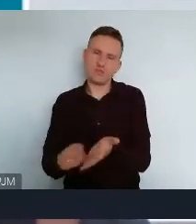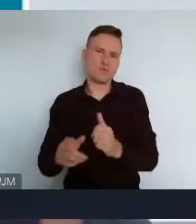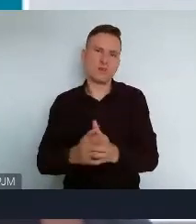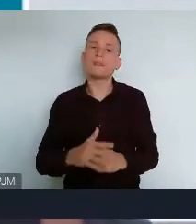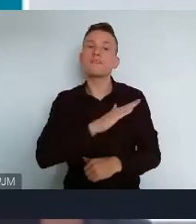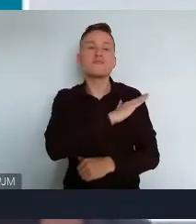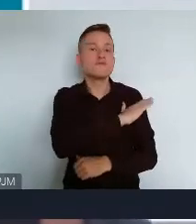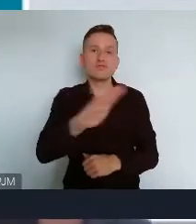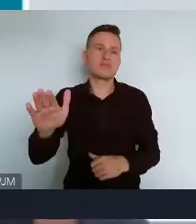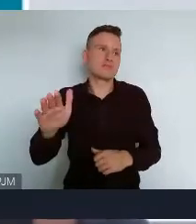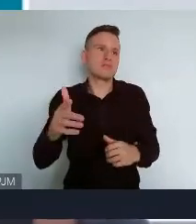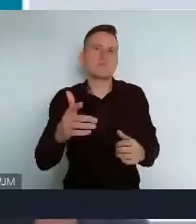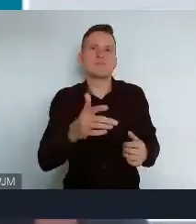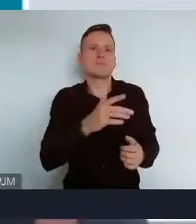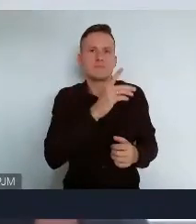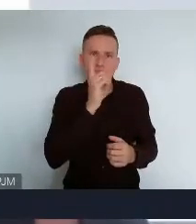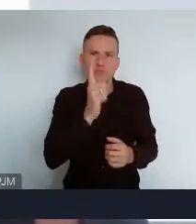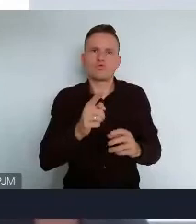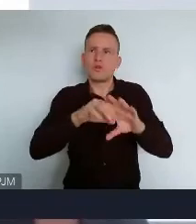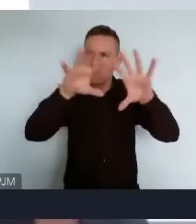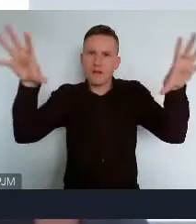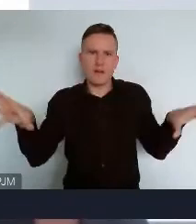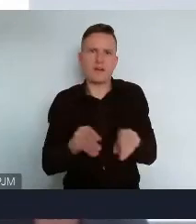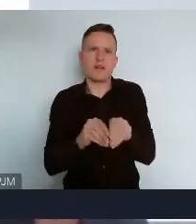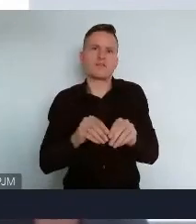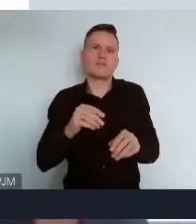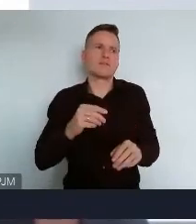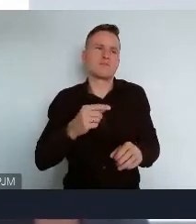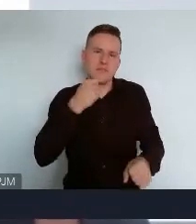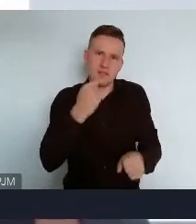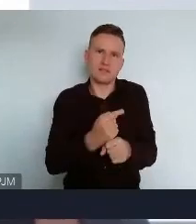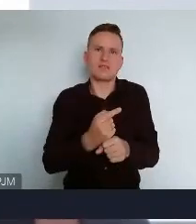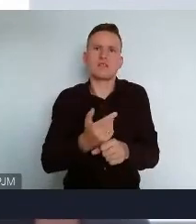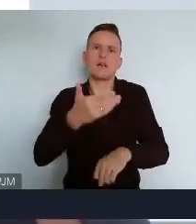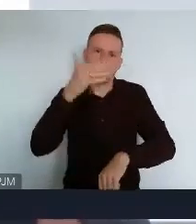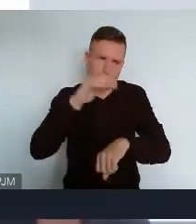w kierunku neutralności klimatycznej do 2030 roku.